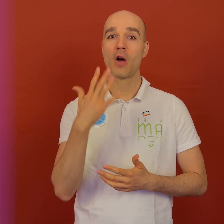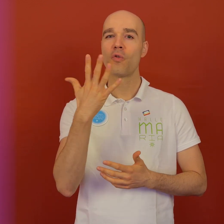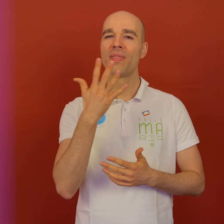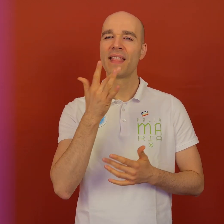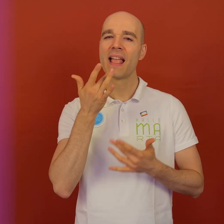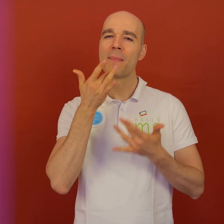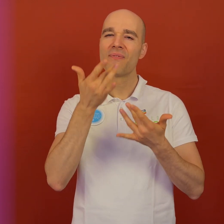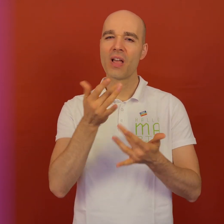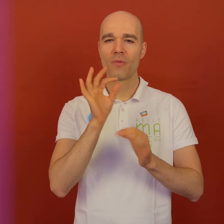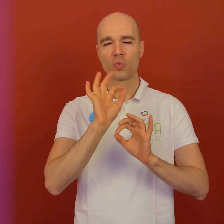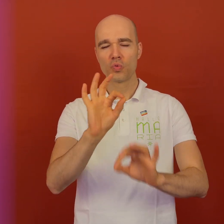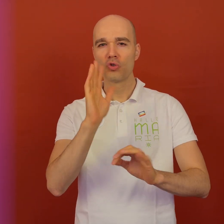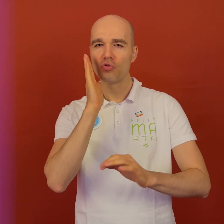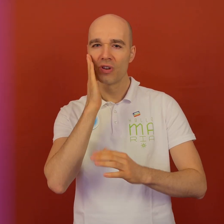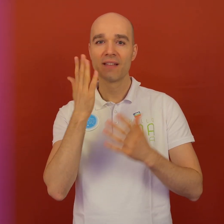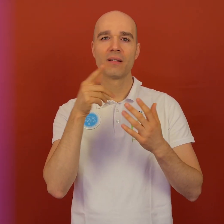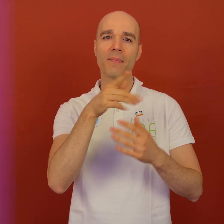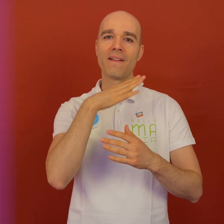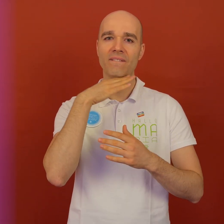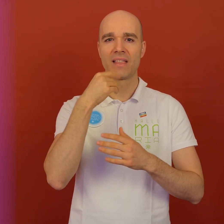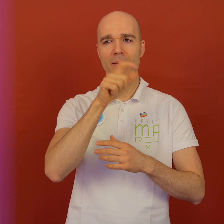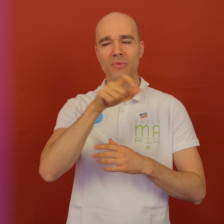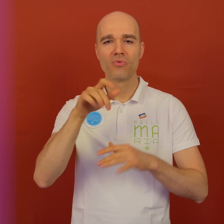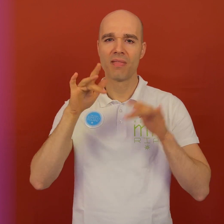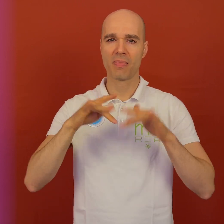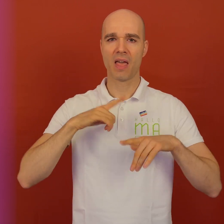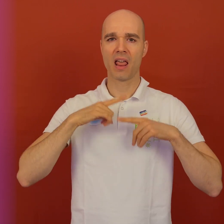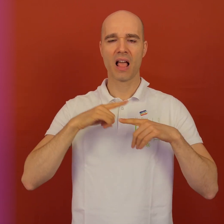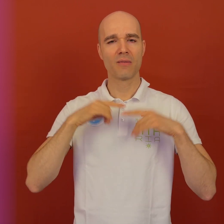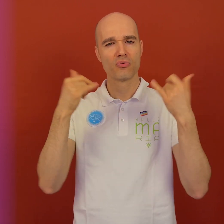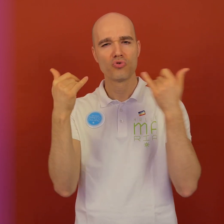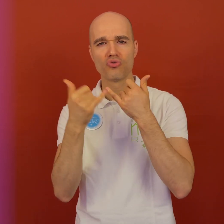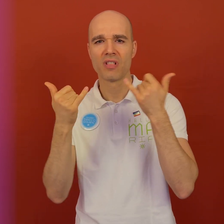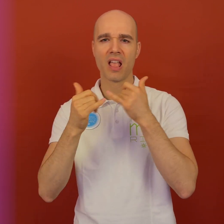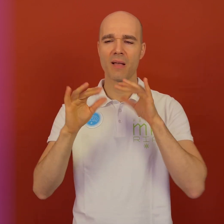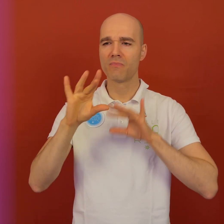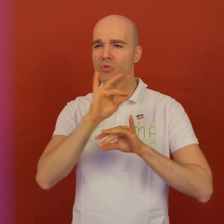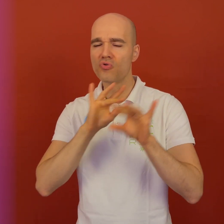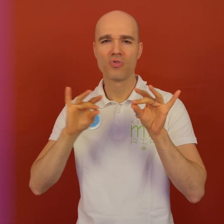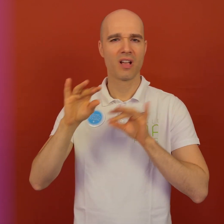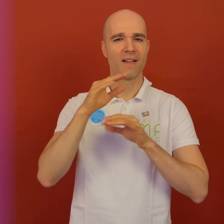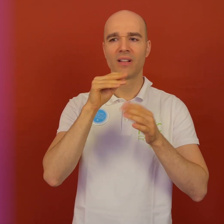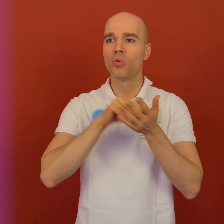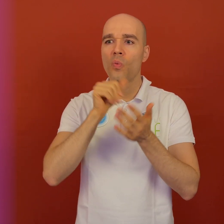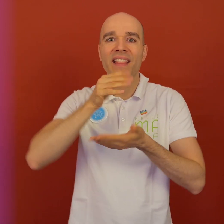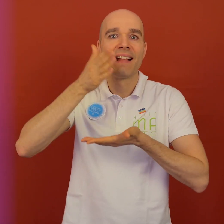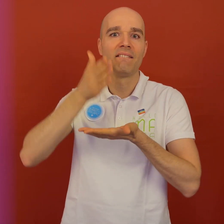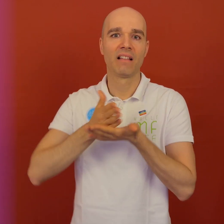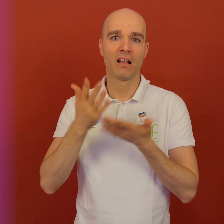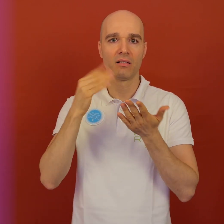Die fünfte Empfehlung für guten Schlaf: Viele Menschen haben Stress in ihrem Leben, sind viel beschäftigt und werden mit ihren Aufgaben nicht fertig.